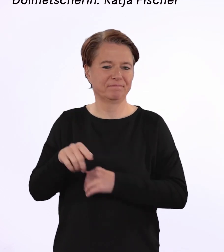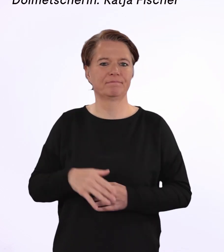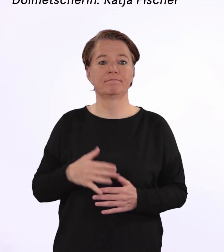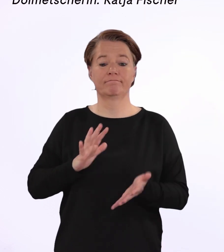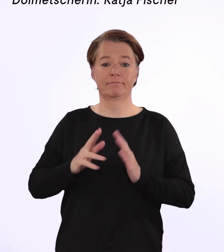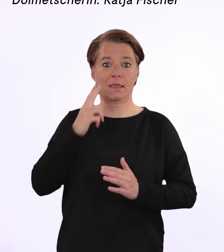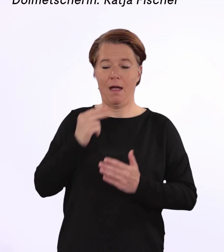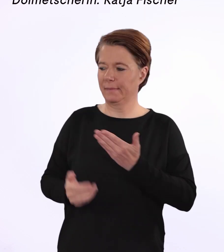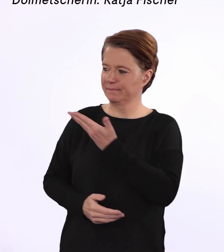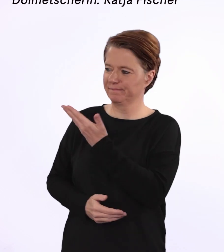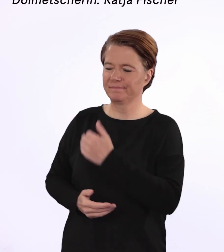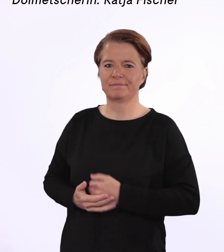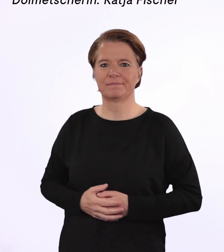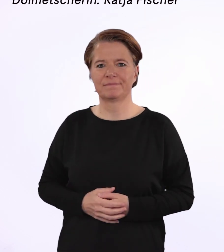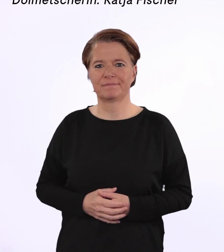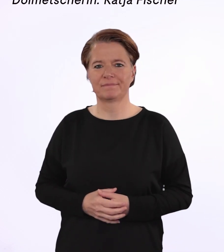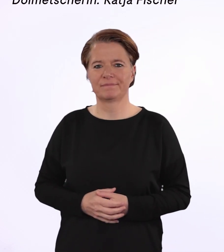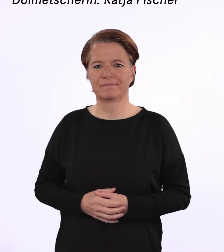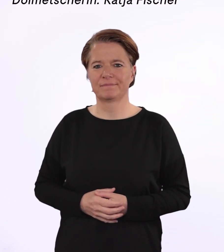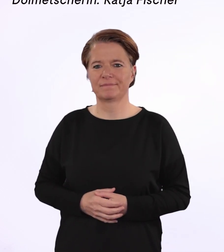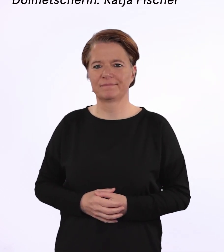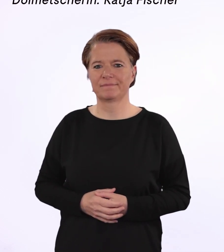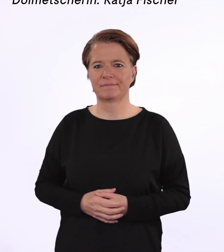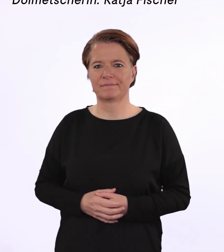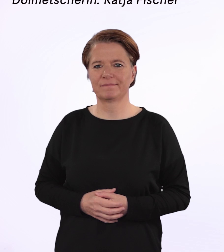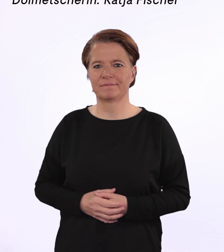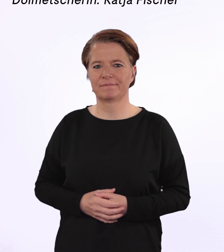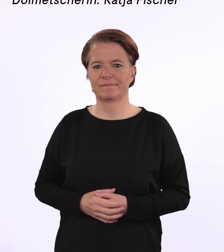Mein Gebärdenname ist das [siehe Video], also ein Vampirbiss am Hals.